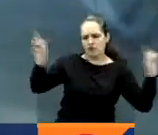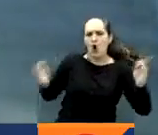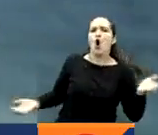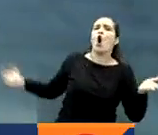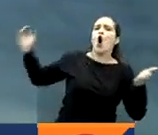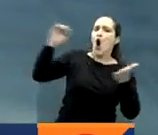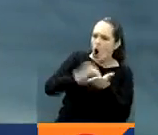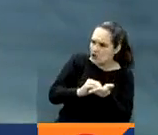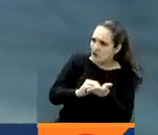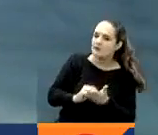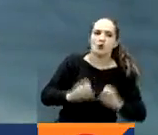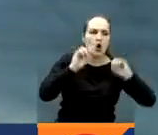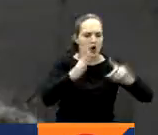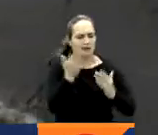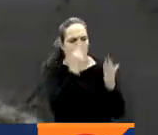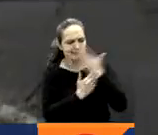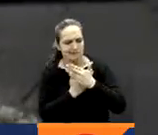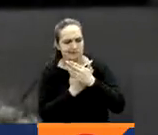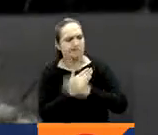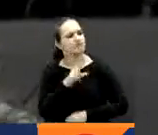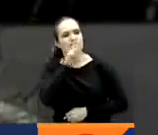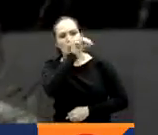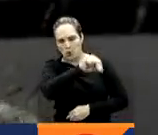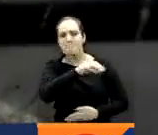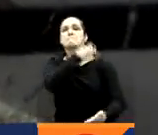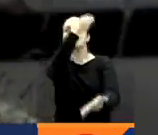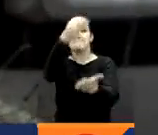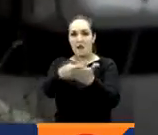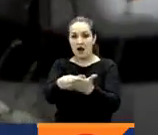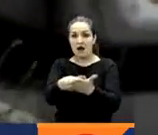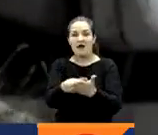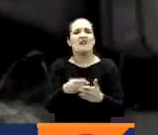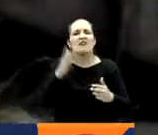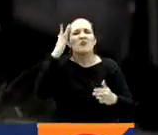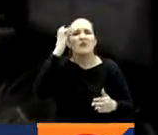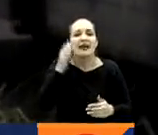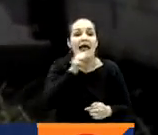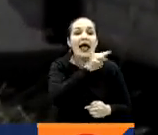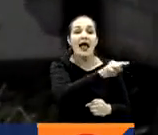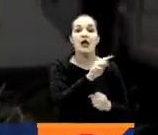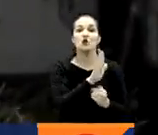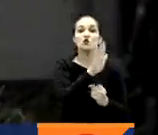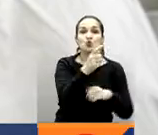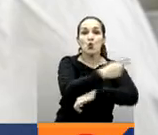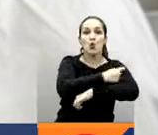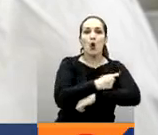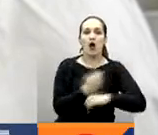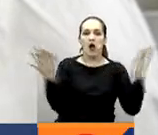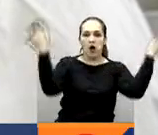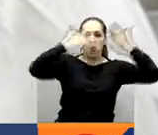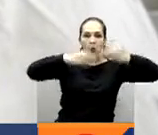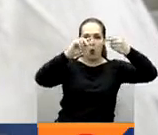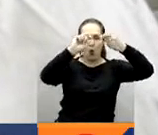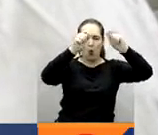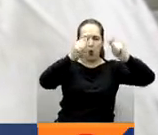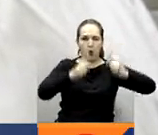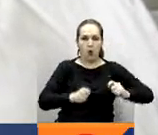trocitos 24 millones en contra del gigantedidididididid que había apelado a la